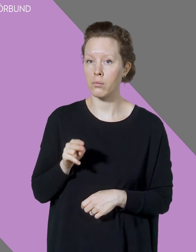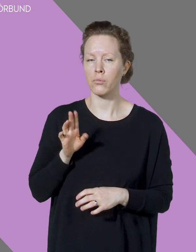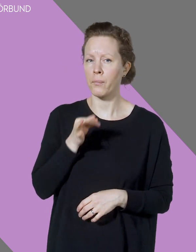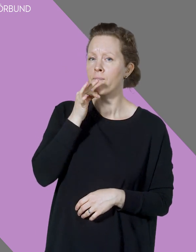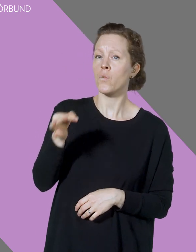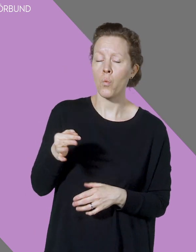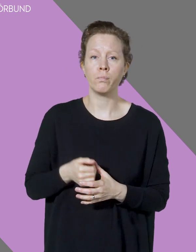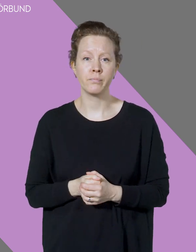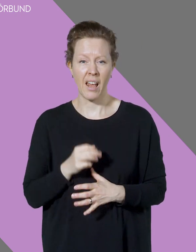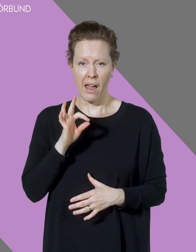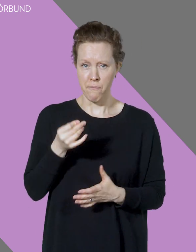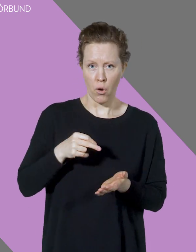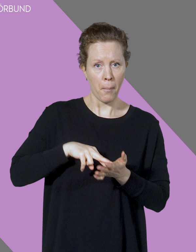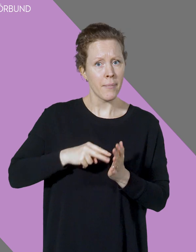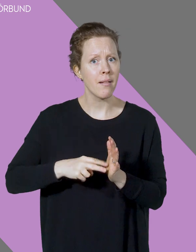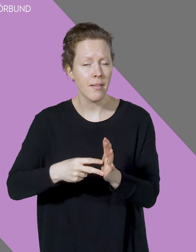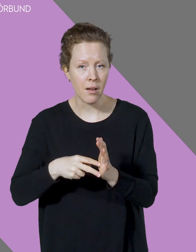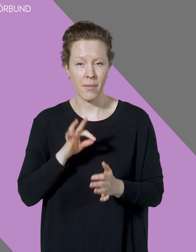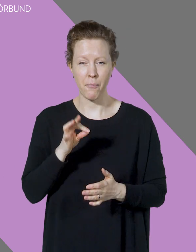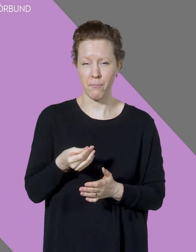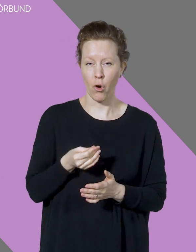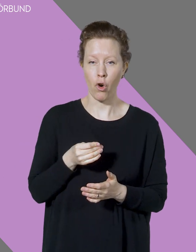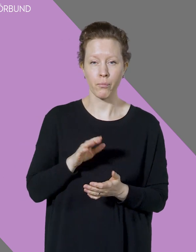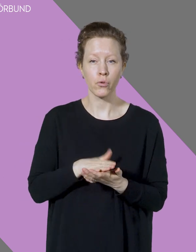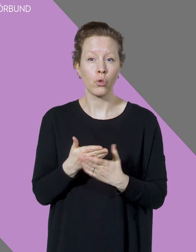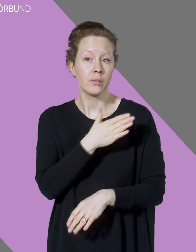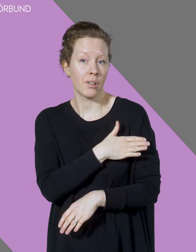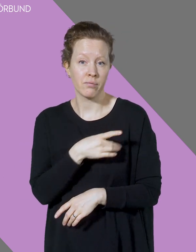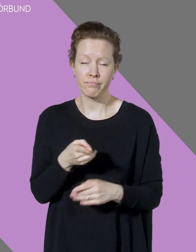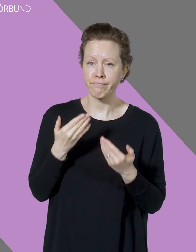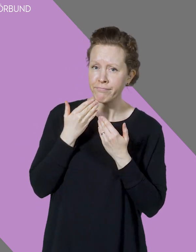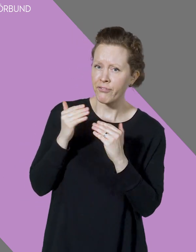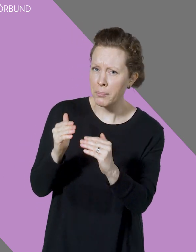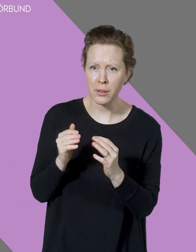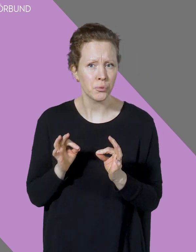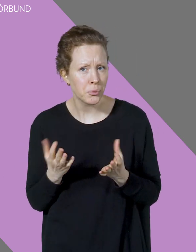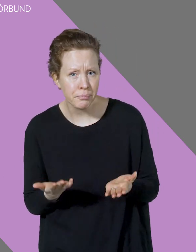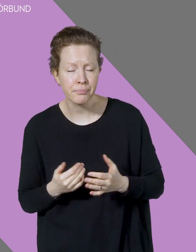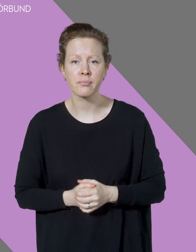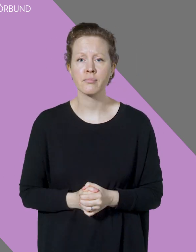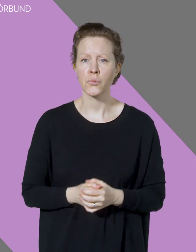som frågade om FPA har för avsikt att få FPA:s tolktjänster att fungera bättre,